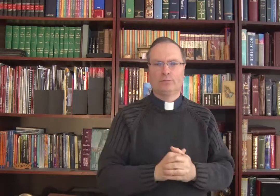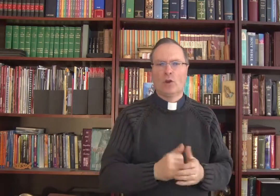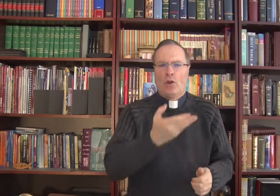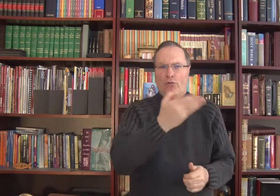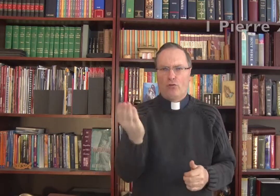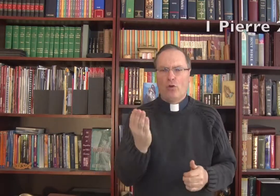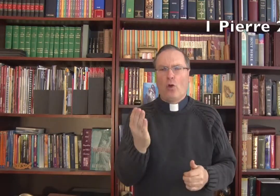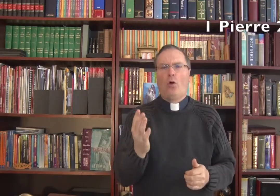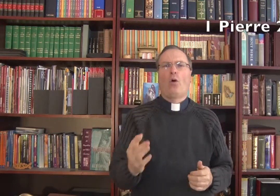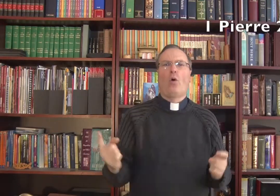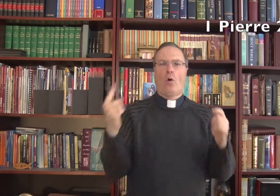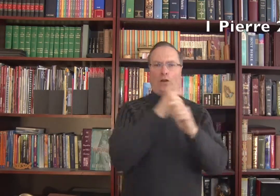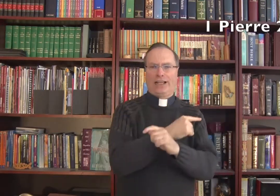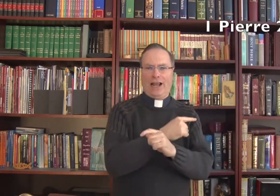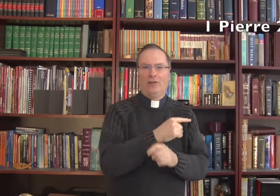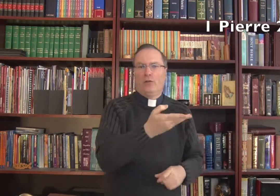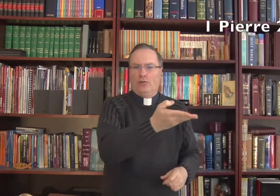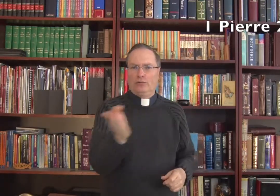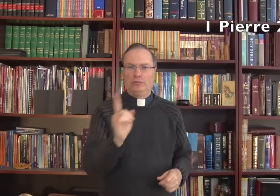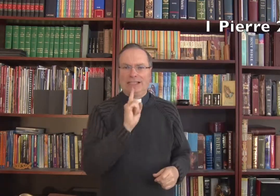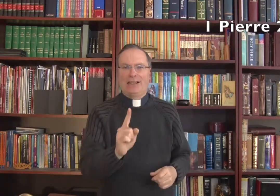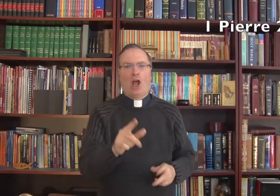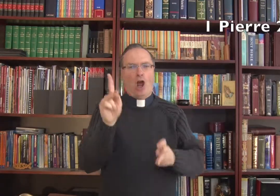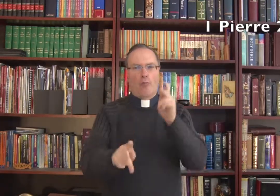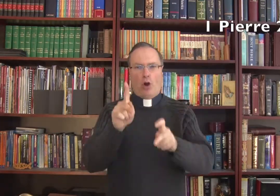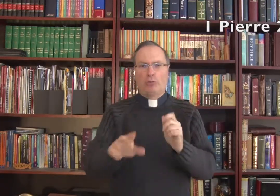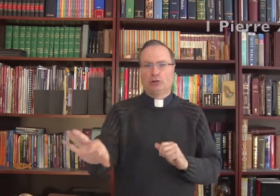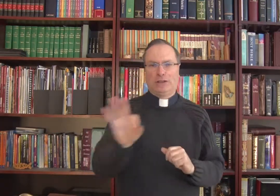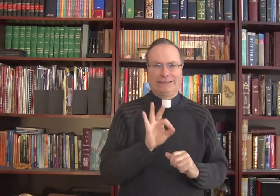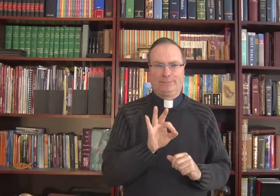«Vous, au contraire, vous êtes un peuple choisi,